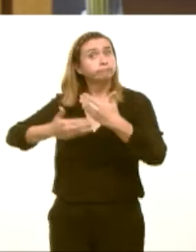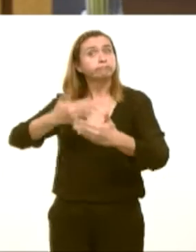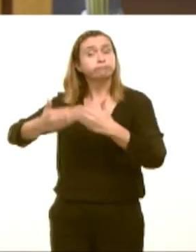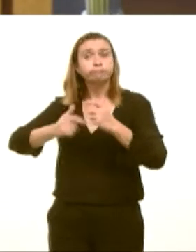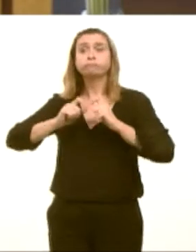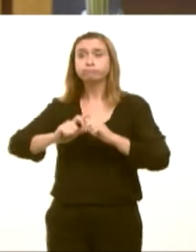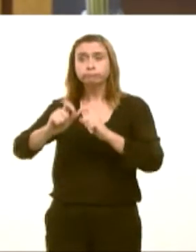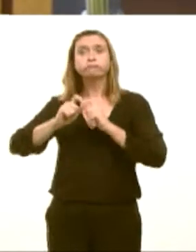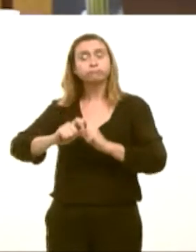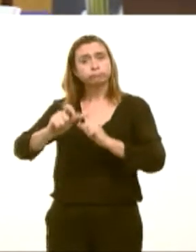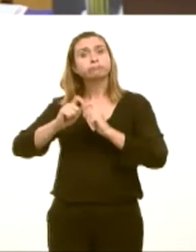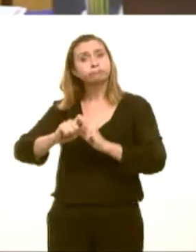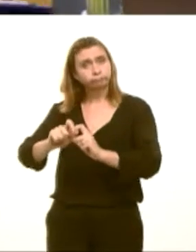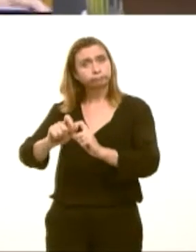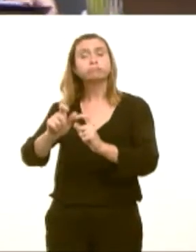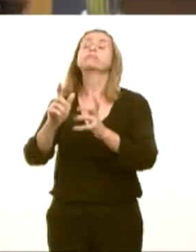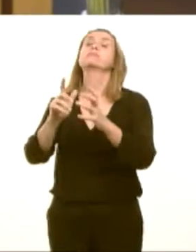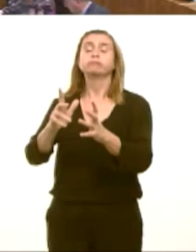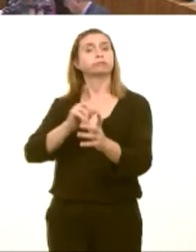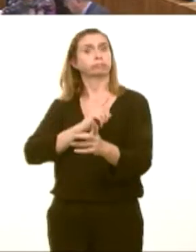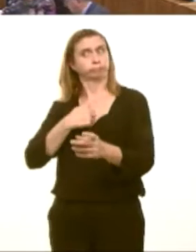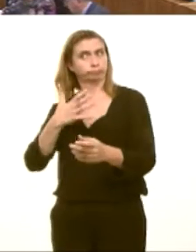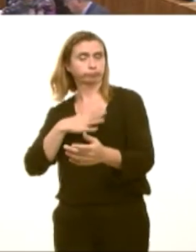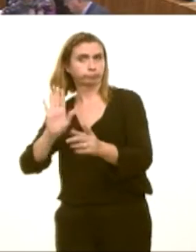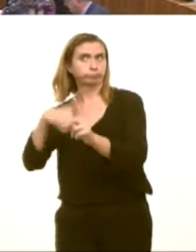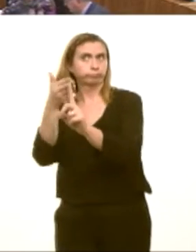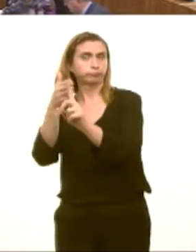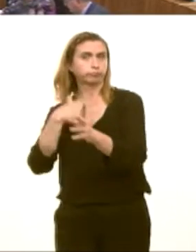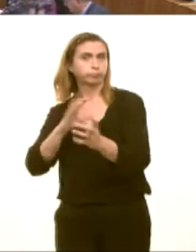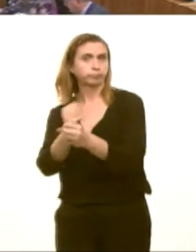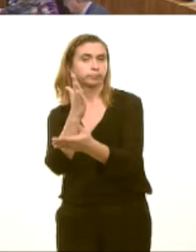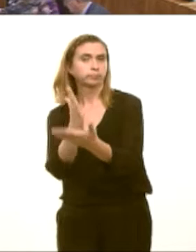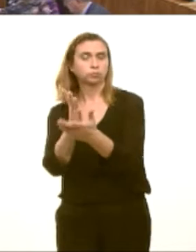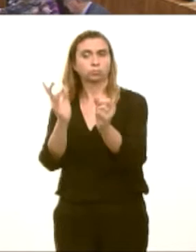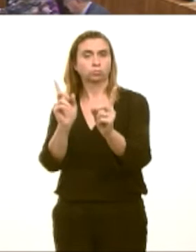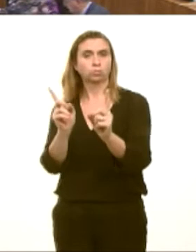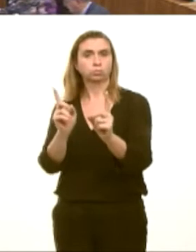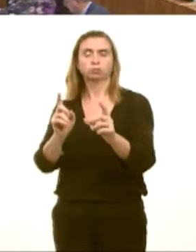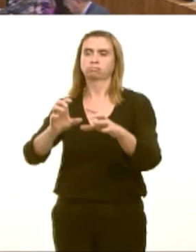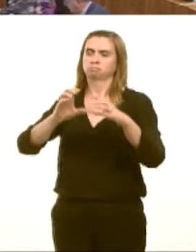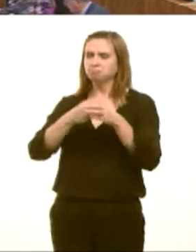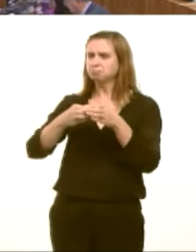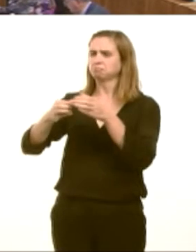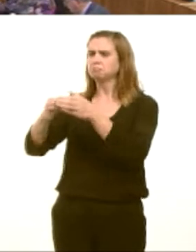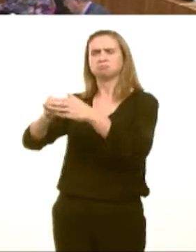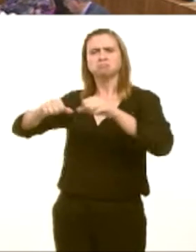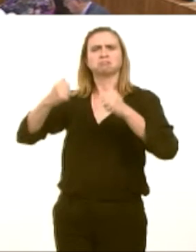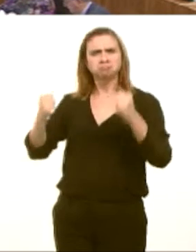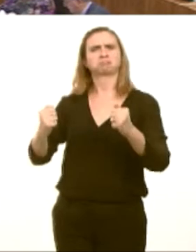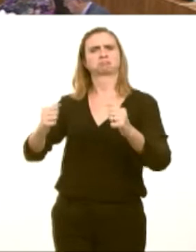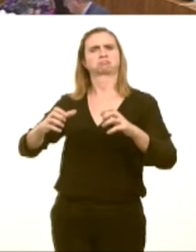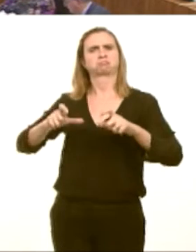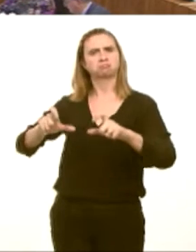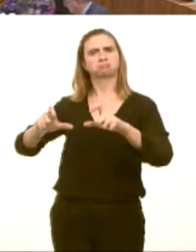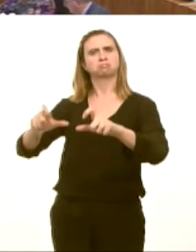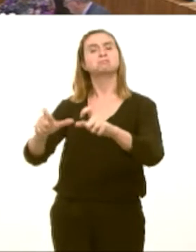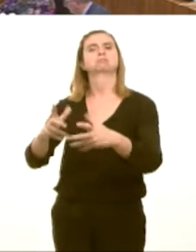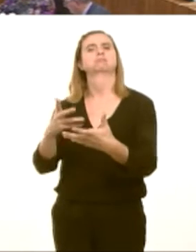bod yr endid yn cael ei sefydlu, ac hefyd i sicrhau bod y gwaith sydd wedi cael ei wneud